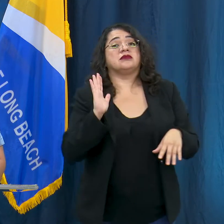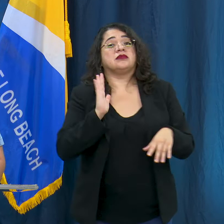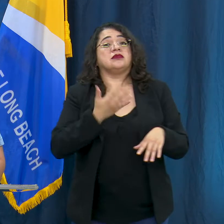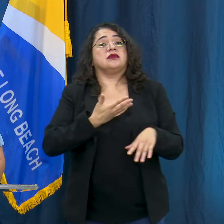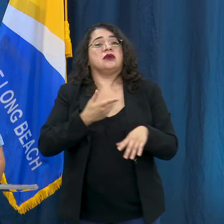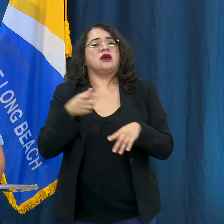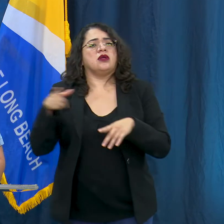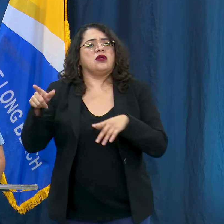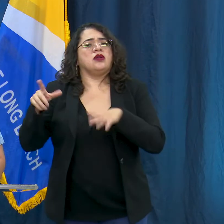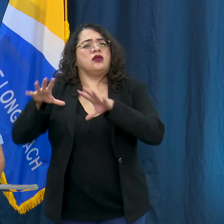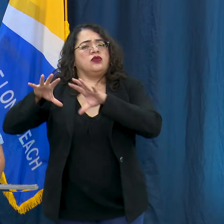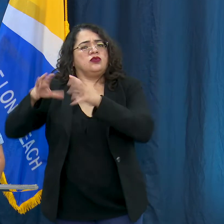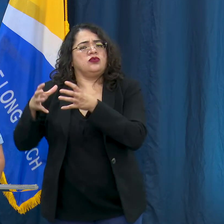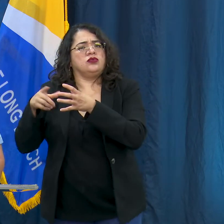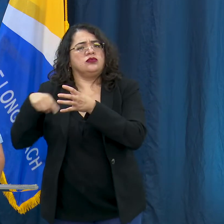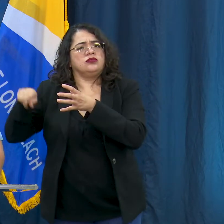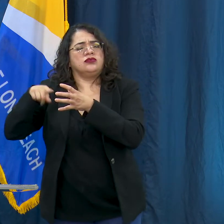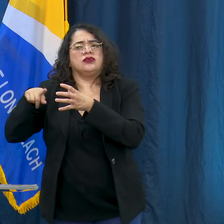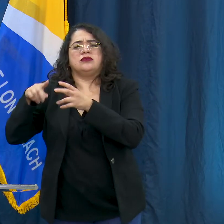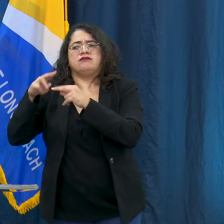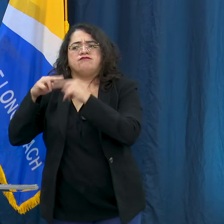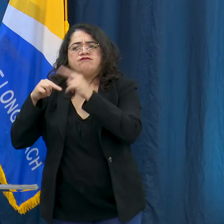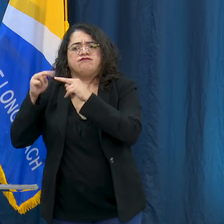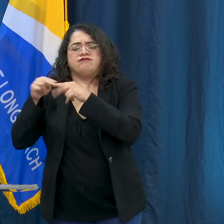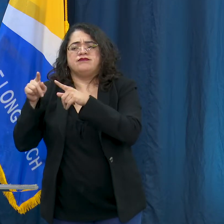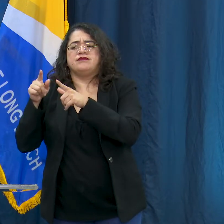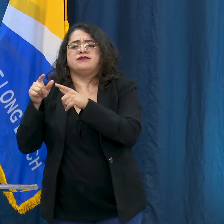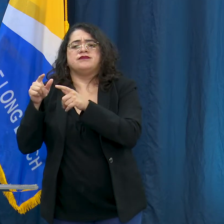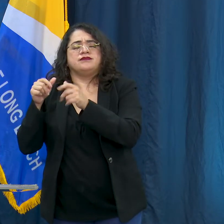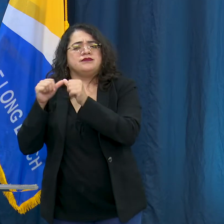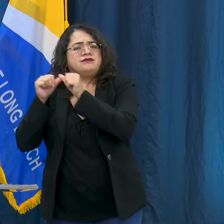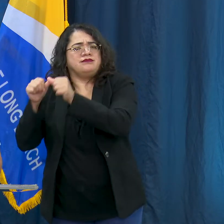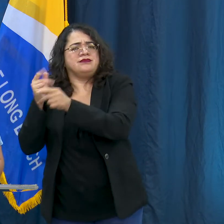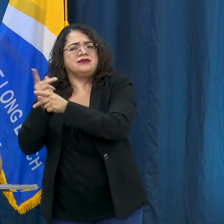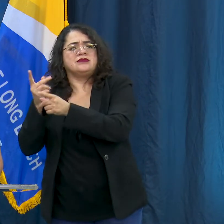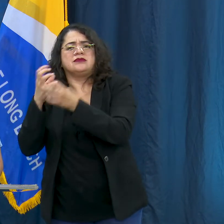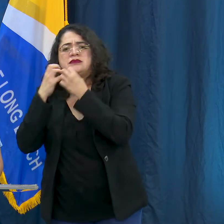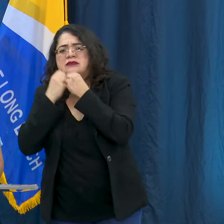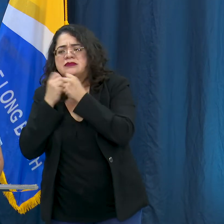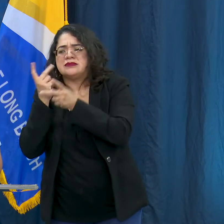protégée das Peron seguimos teniendo una cantidad de quoi de de protección para